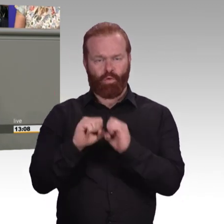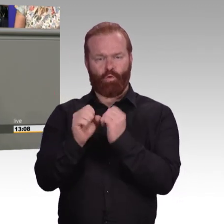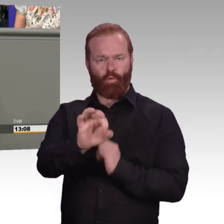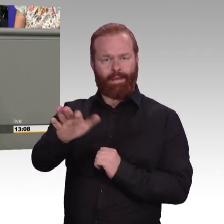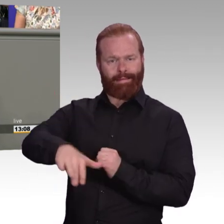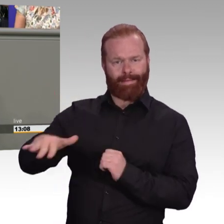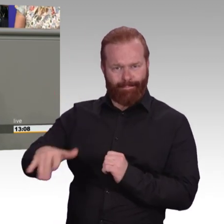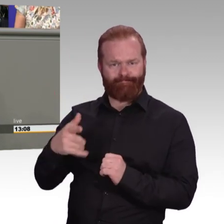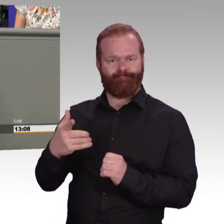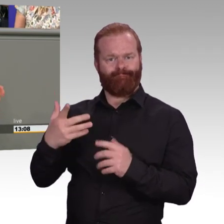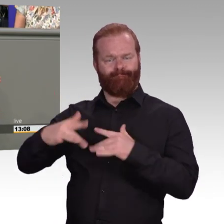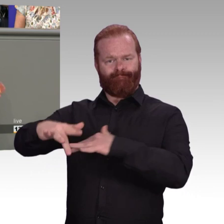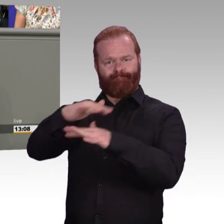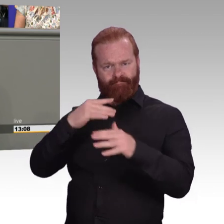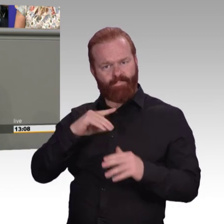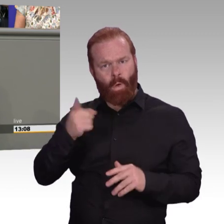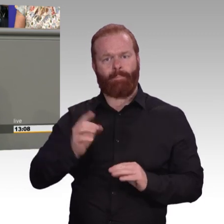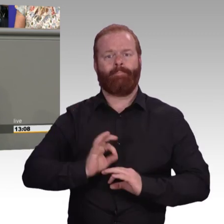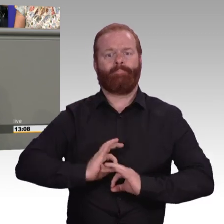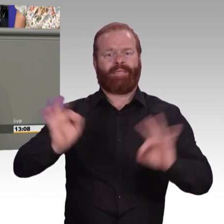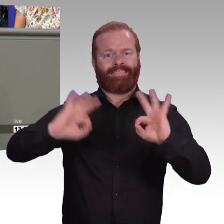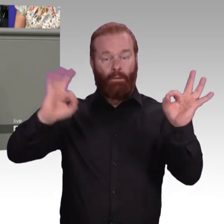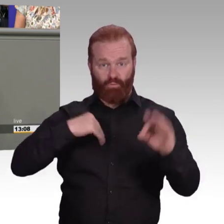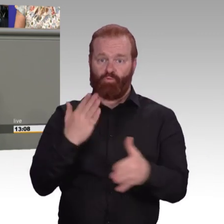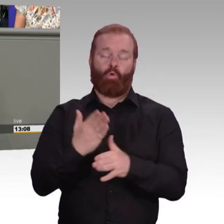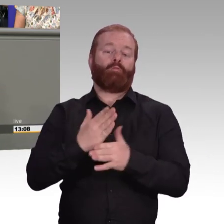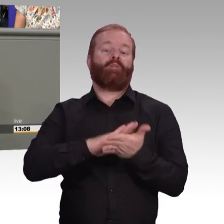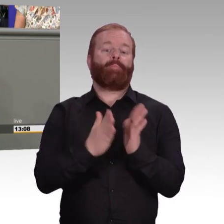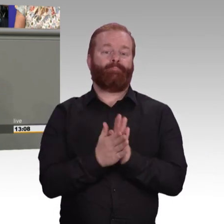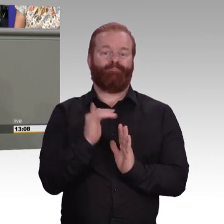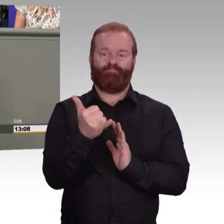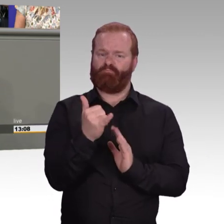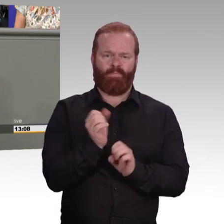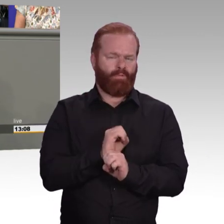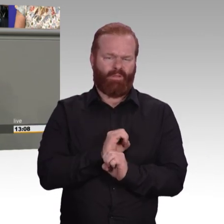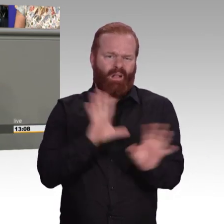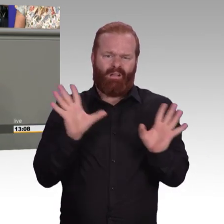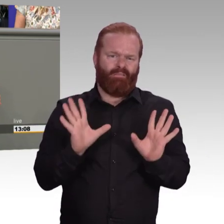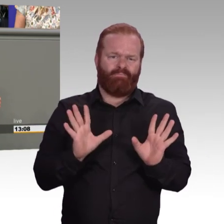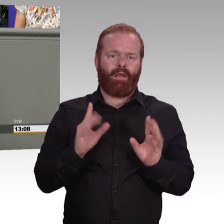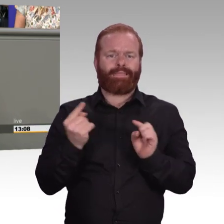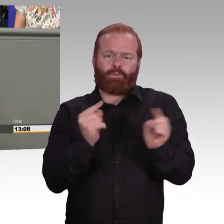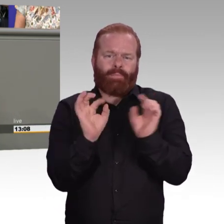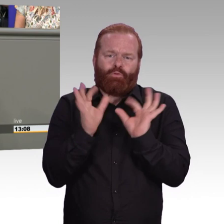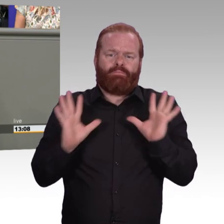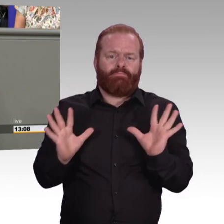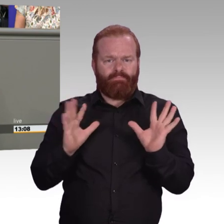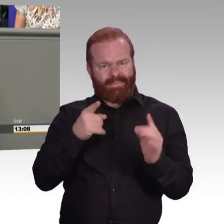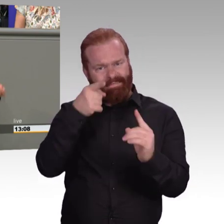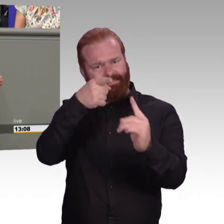dieses Ziel auch und haben eine Bund-Länder-Arbeitsgruppe damit beauftragt, bis zum Ende des Jahres Vorschläge vorzulegen,